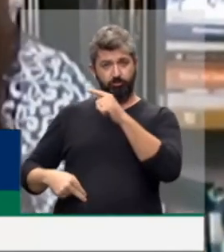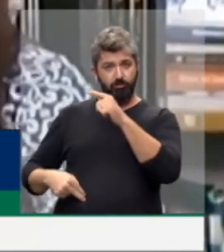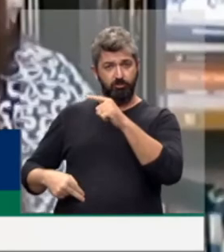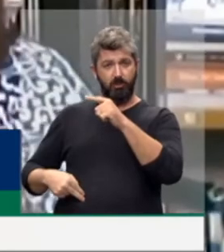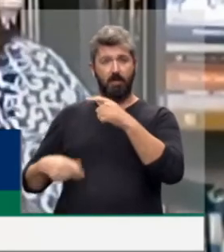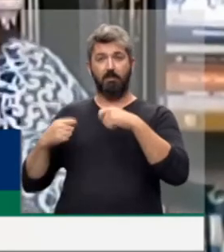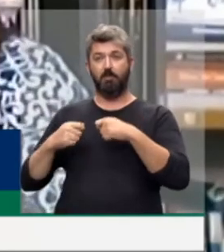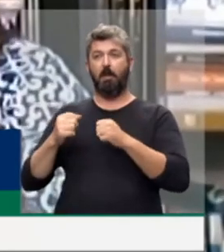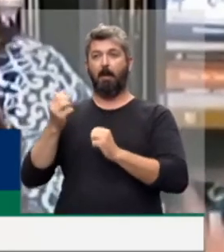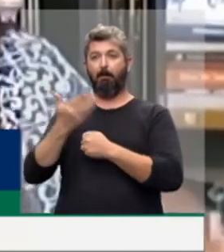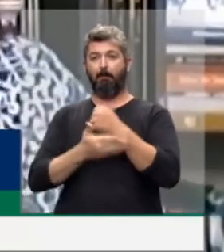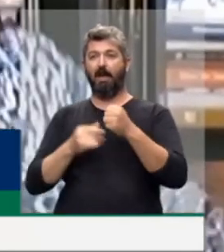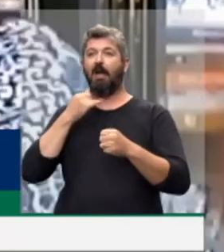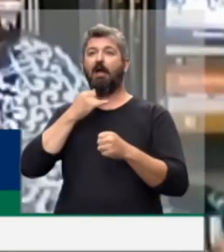AMBIENTAL BRASILEIRA COM ESSA MATRIZ ENERGÉTICA O